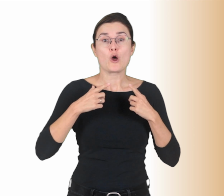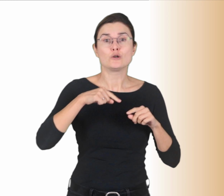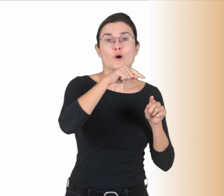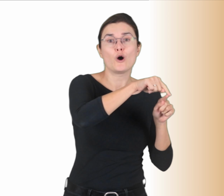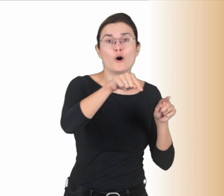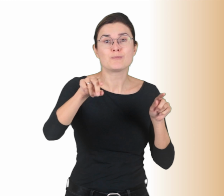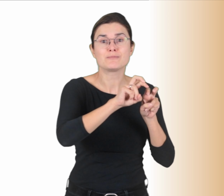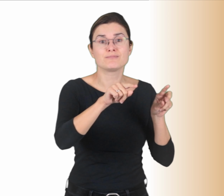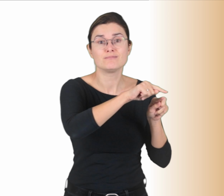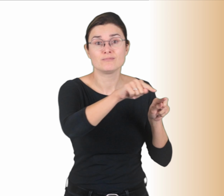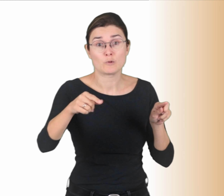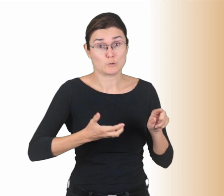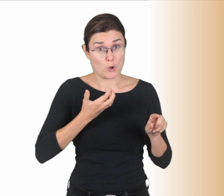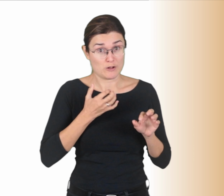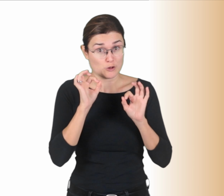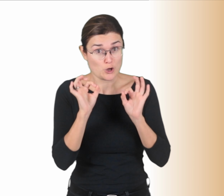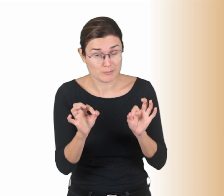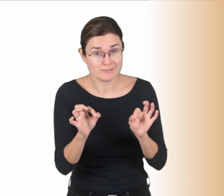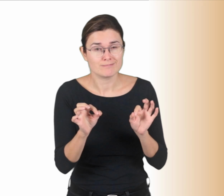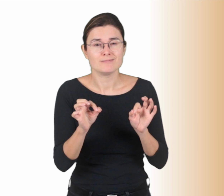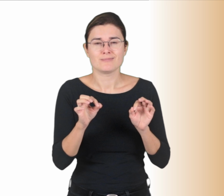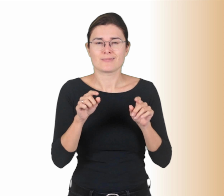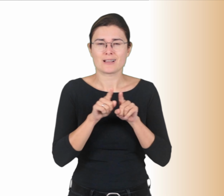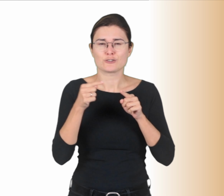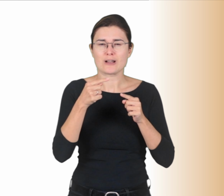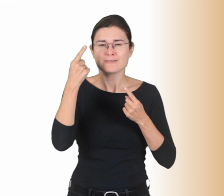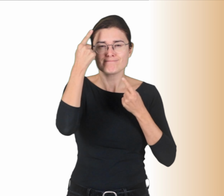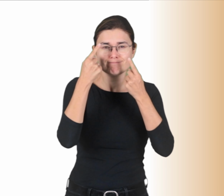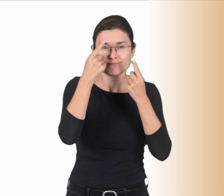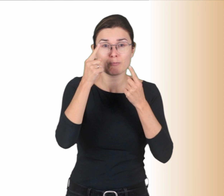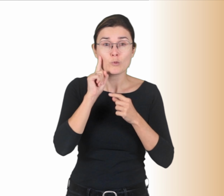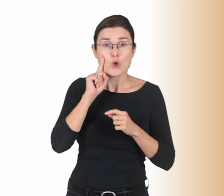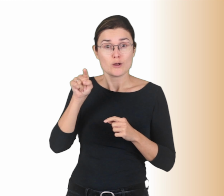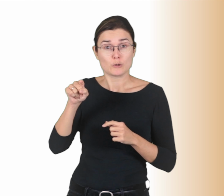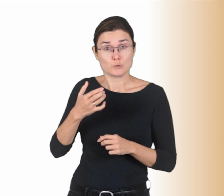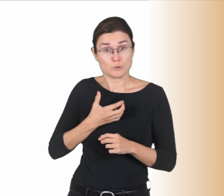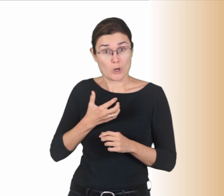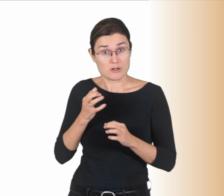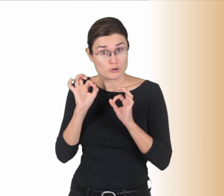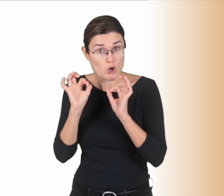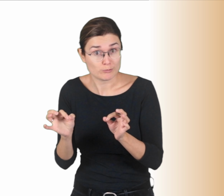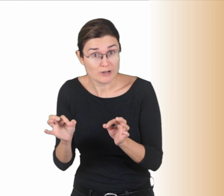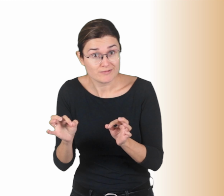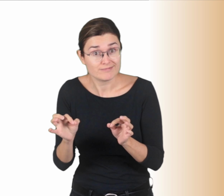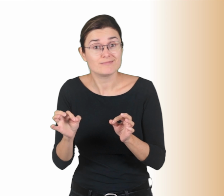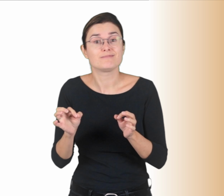Wtedy, o ile nie krzywdzi tych partnerek/partnerów, zadajemy pytanie o to, jak się z tym czuje i jak on sam przeżywa tą sytuację.